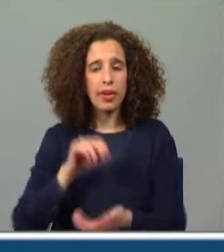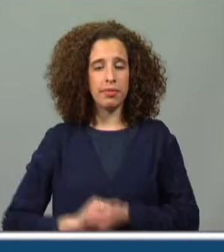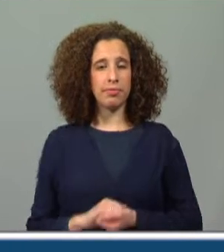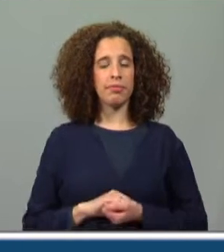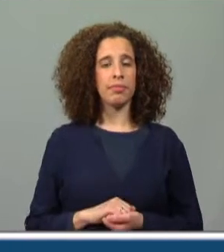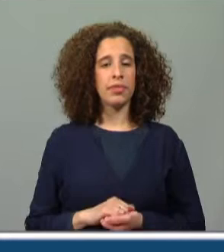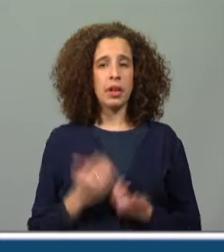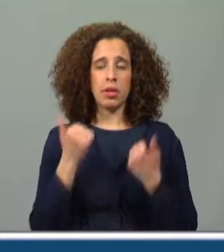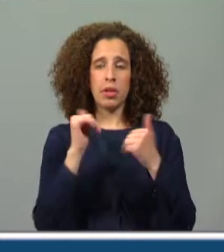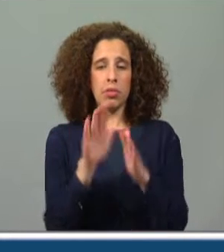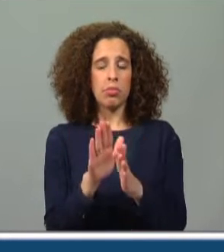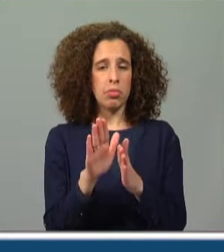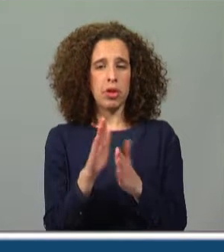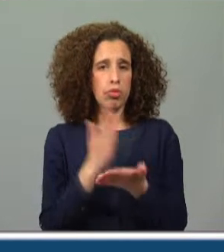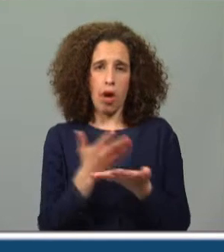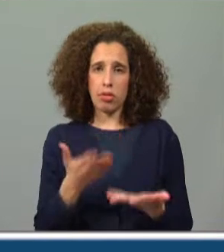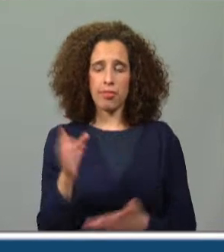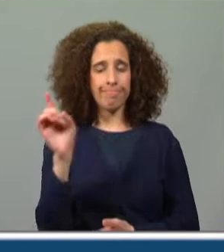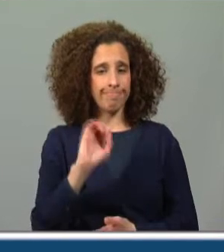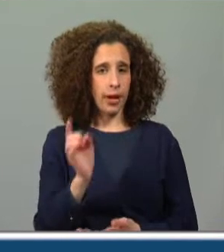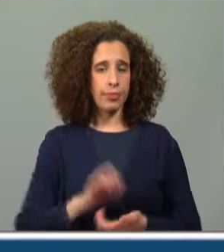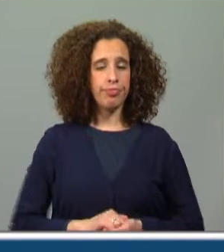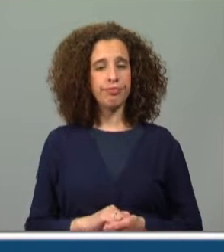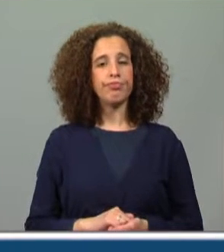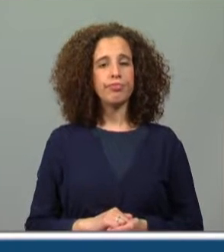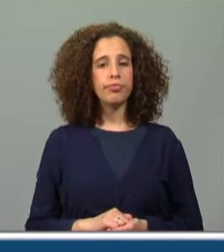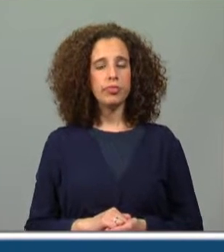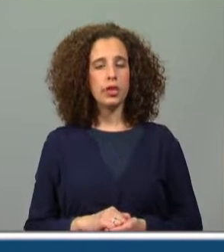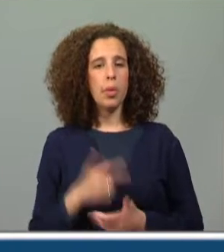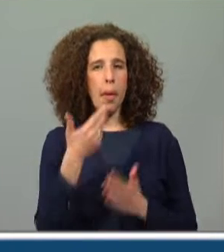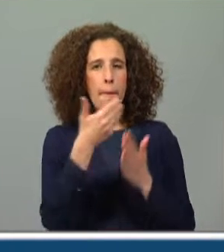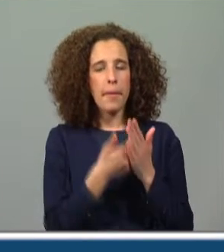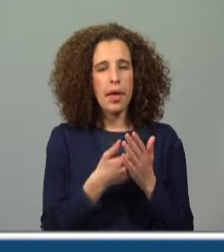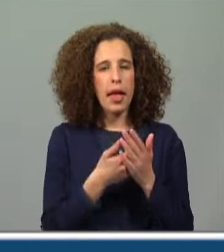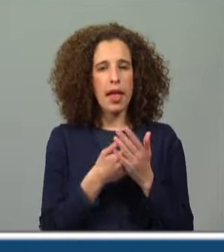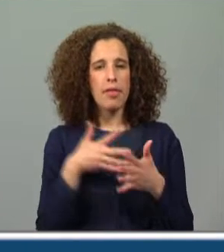mas não ficou simplesmente nisso o plano secreto da filha do dono de 但它並不止於此主人女兒的秘密計劃